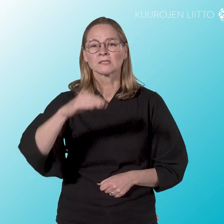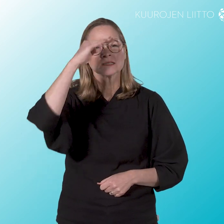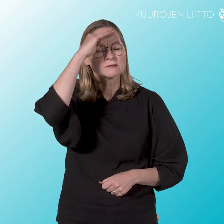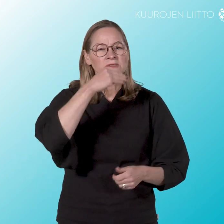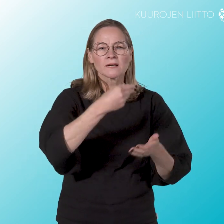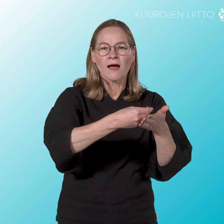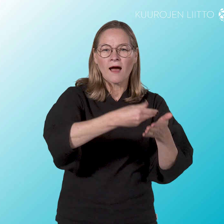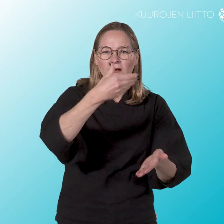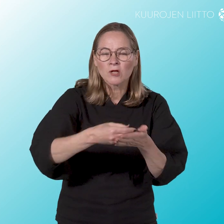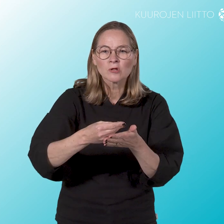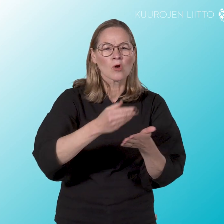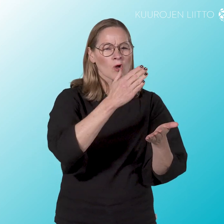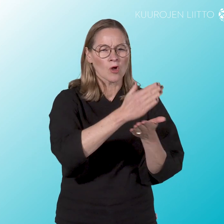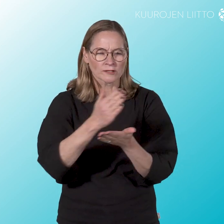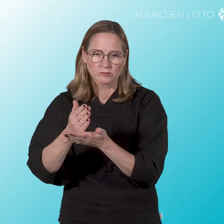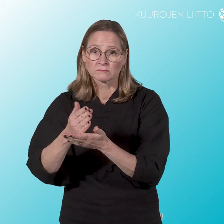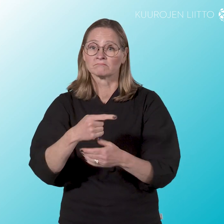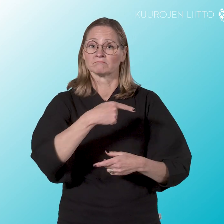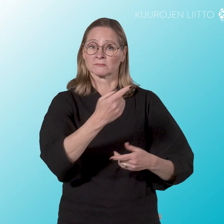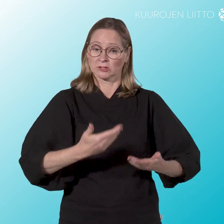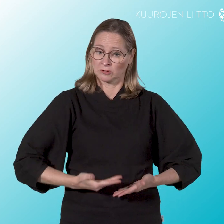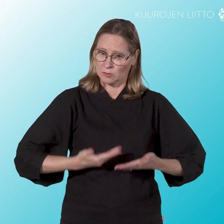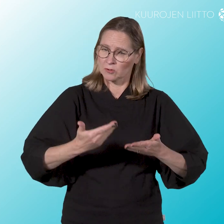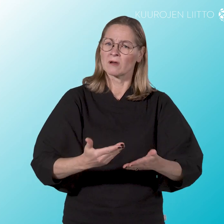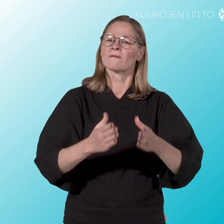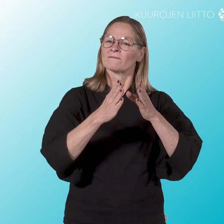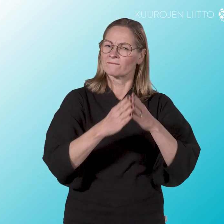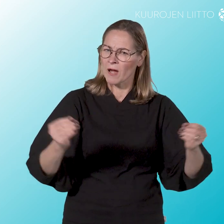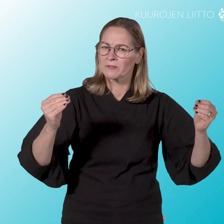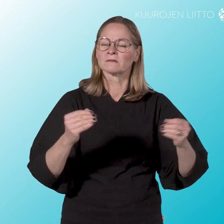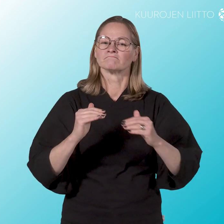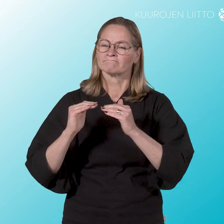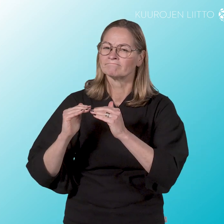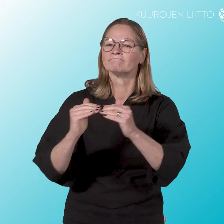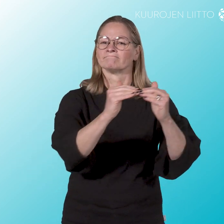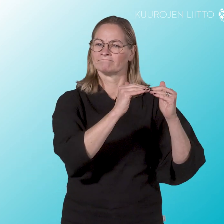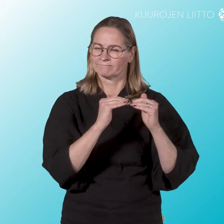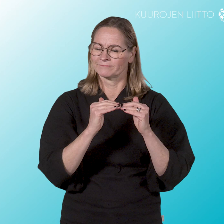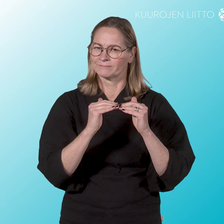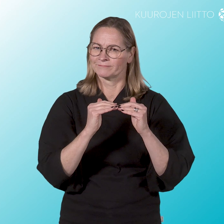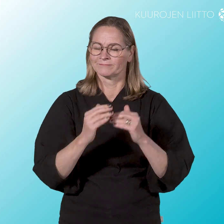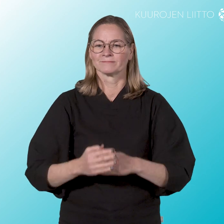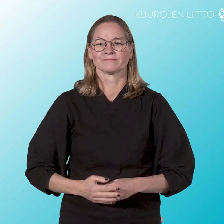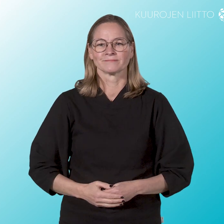syntyvät vapaina ja yhdenvertaisina ihmisarvoltaan ja oikeuksiltaan.